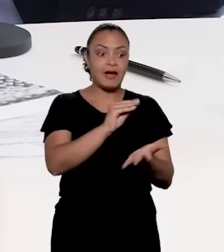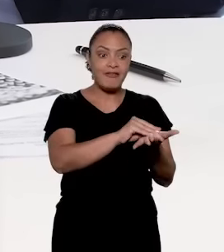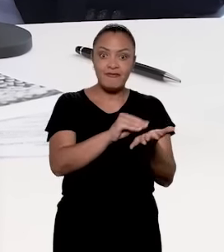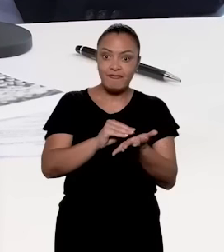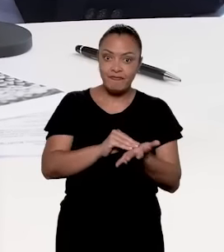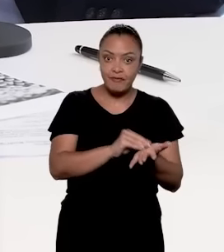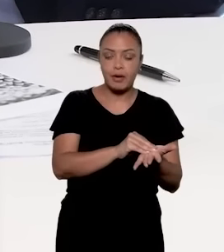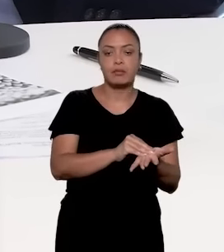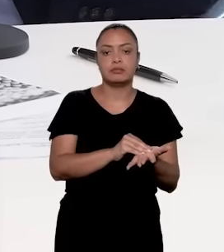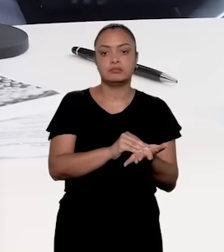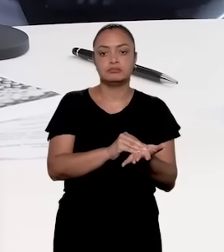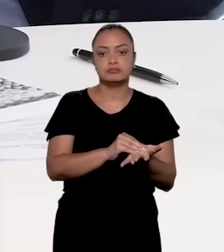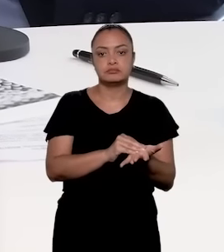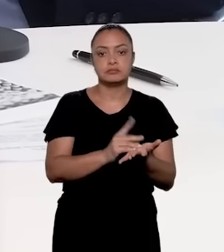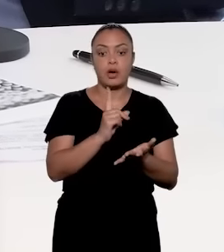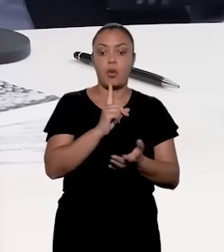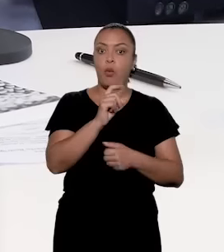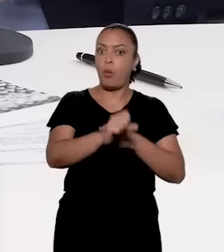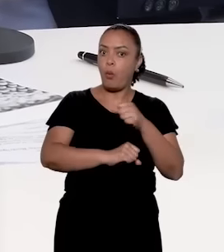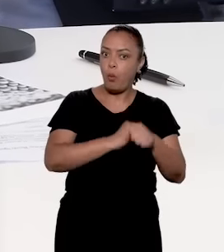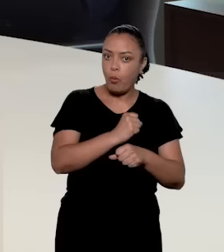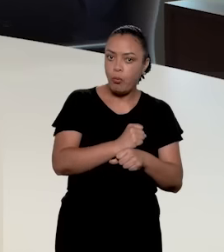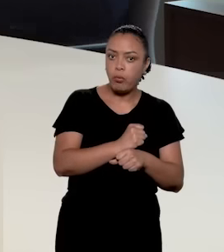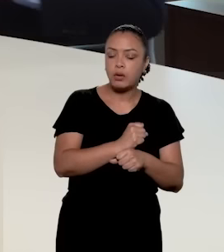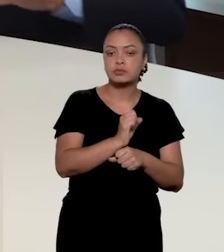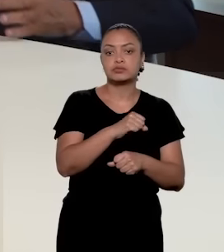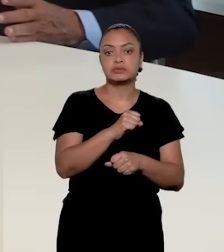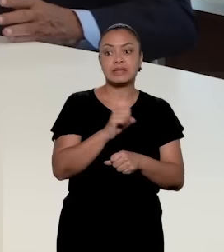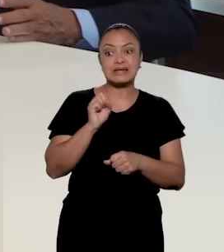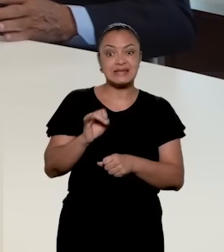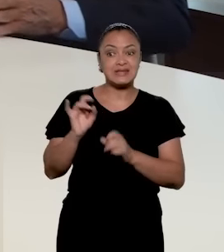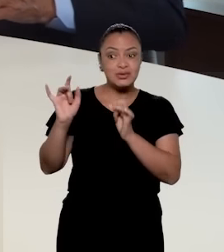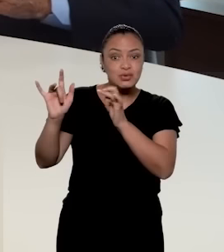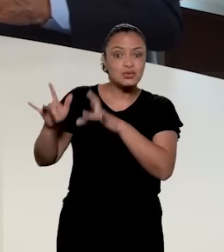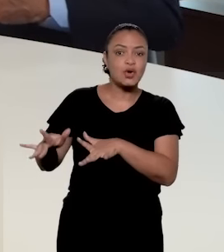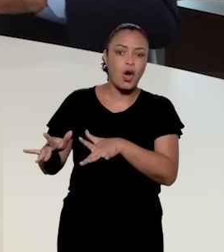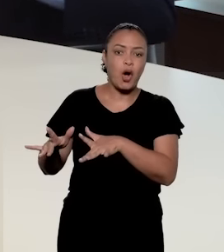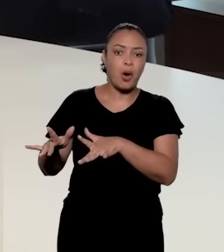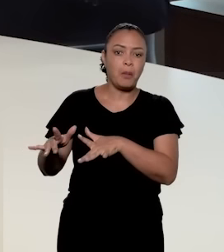inteiro, quando a agricultura tem escassez, em um ano se resolve. A abundância não, aquele negócio